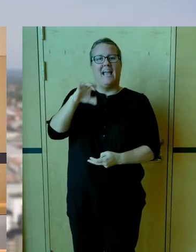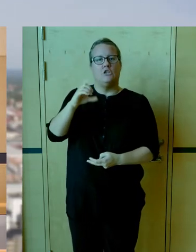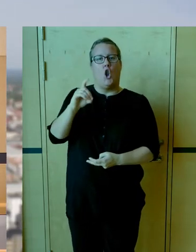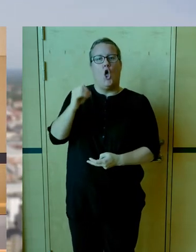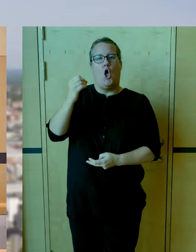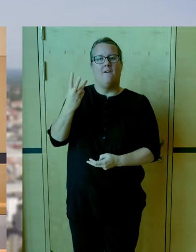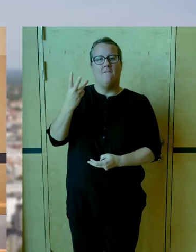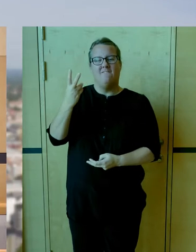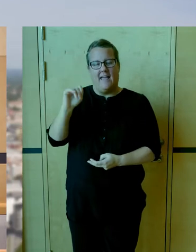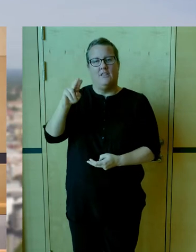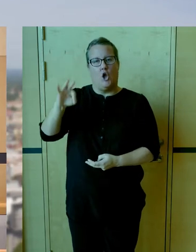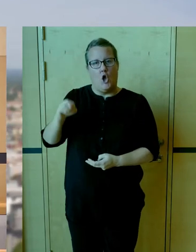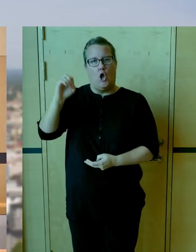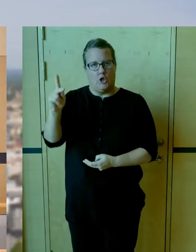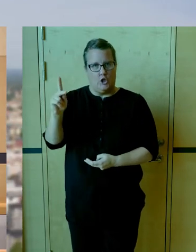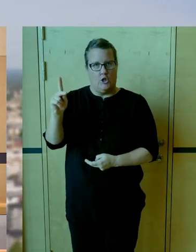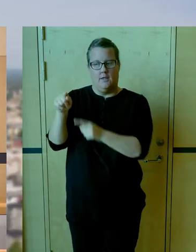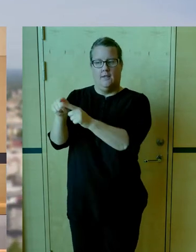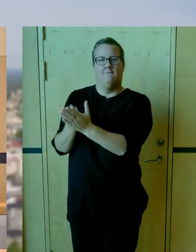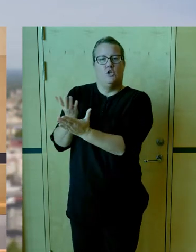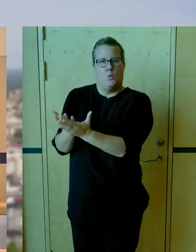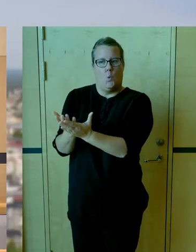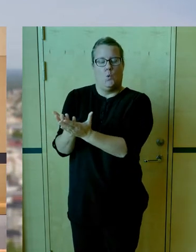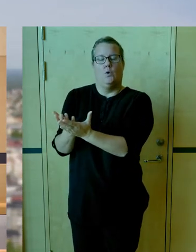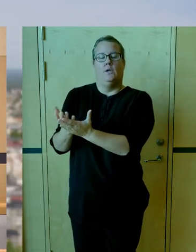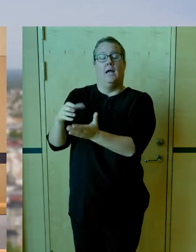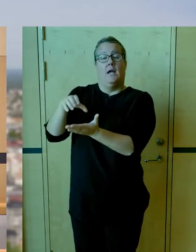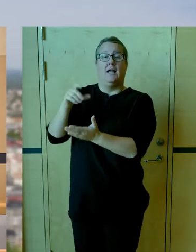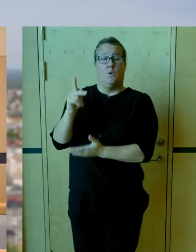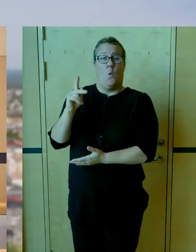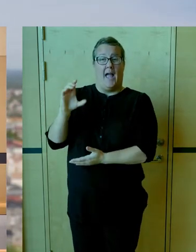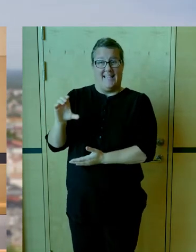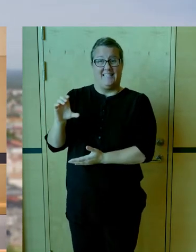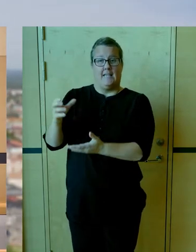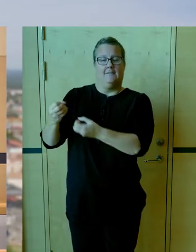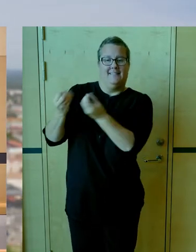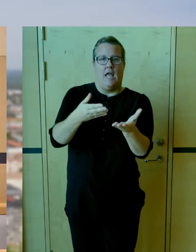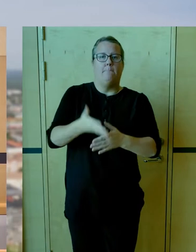Vilka partier om att man föreslår kommunfullmäktige bygg och miljönämnden i uppdrag att uppdatera